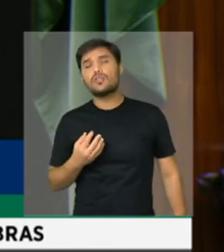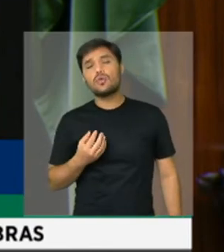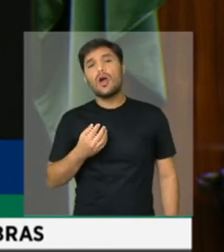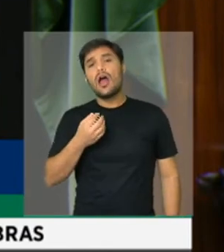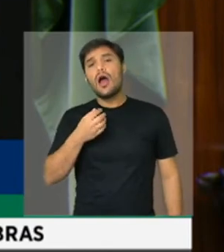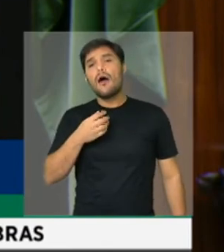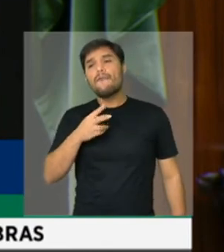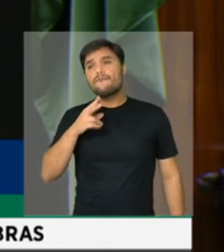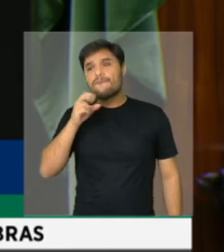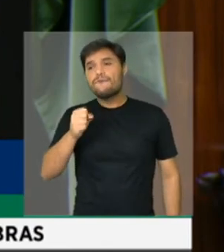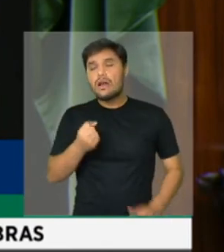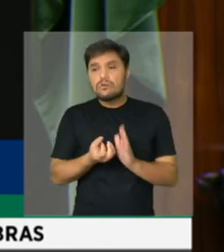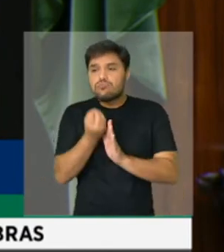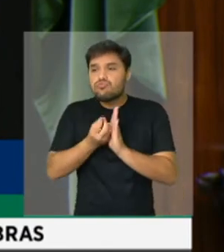AO SETOR PRIVADO. SIGNIFICA